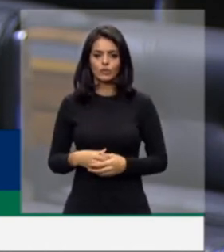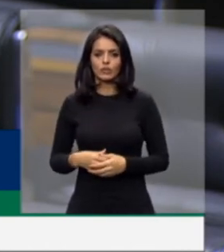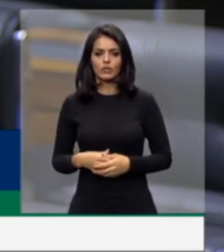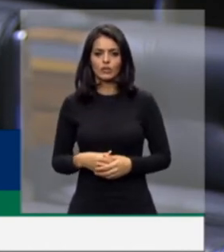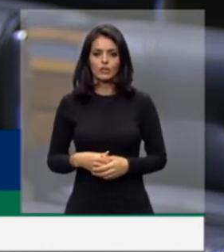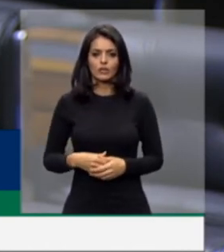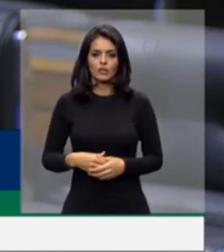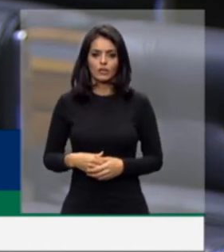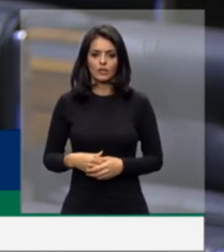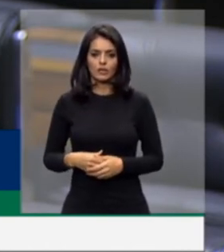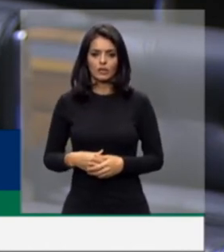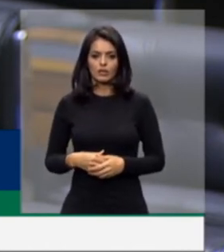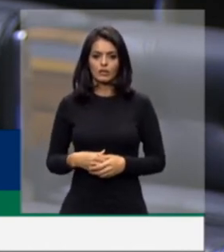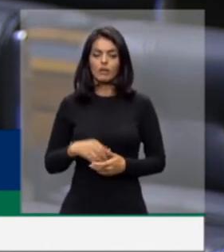ACATAR A PRIMEIRA, A AMPLIAÇÃO DA IMPLANTAÇÃO